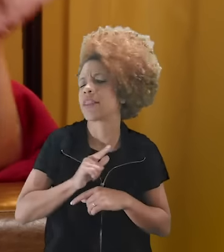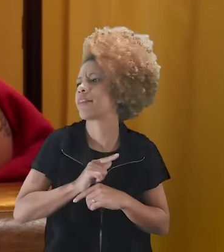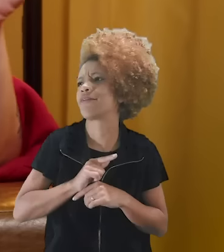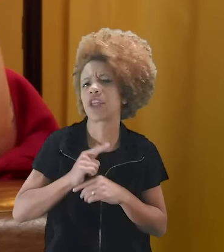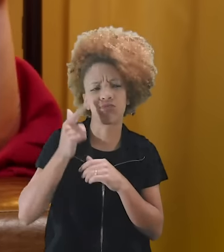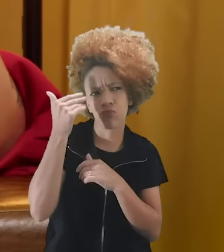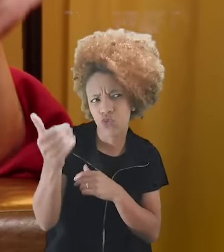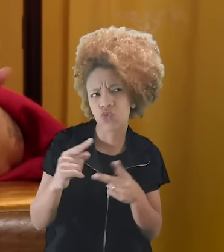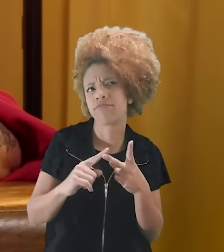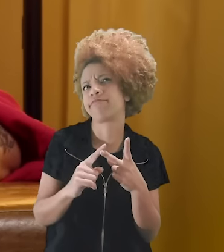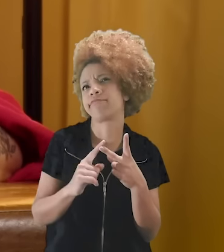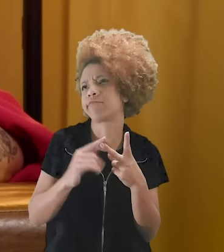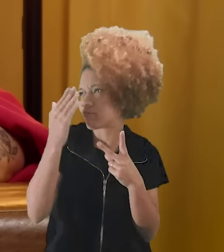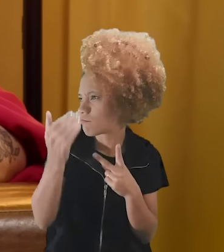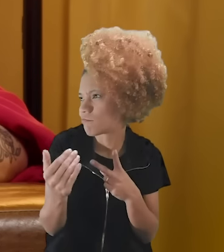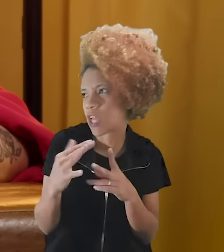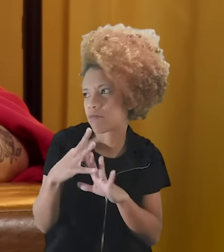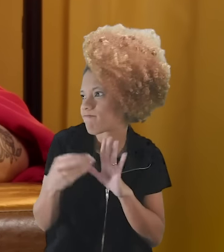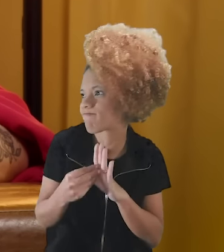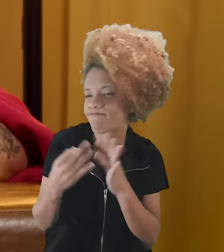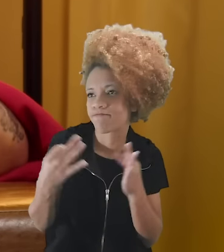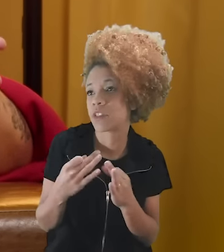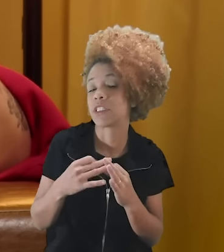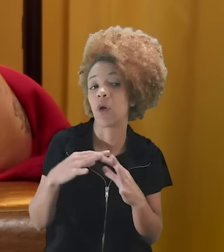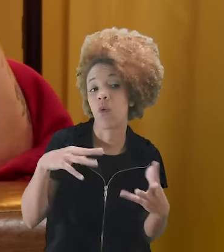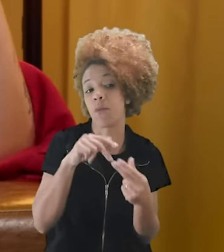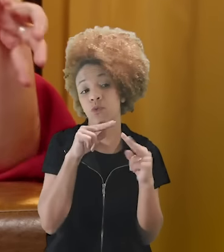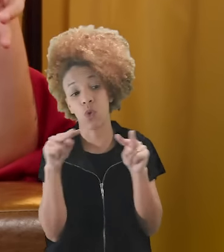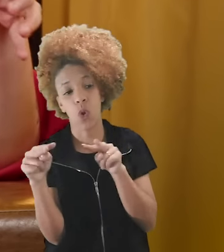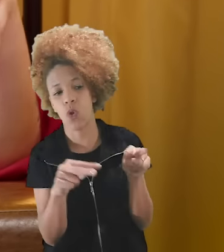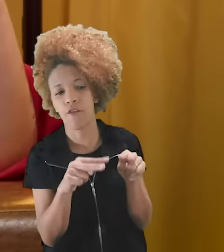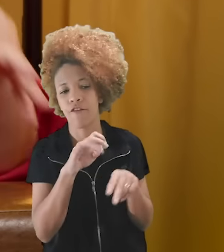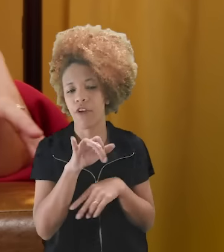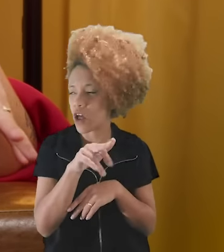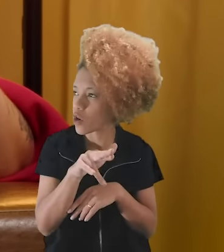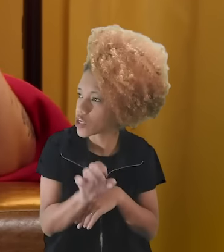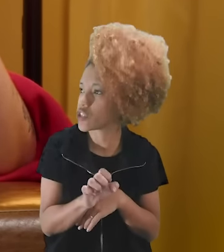tudo no primeiro segundo ano de valorent então o mundo olhou pro valorent olhou pro Brasil através